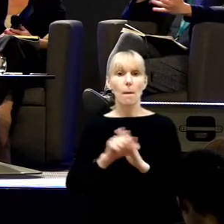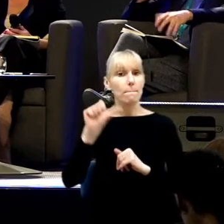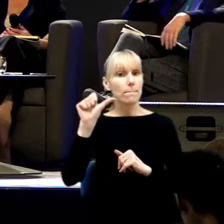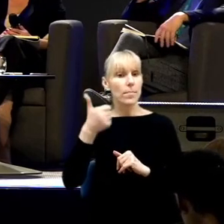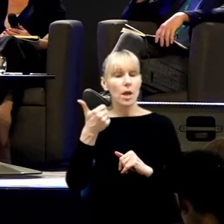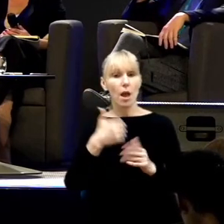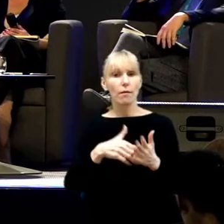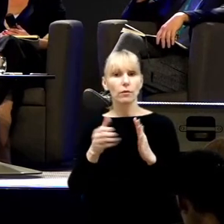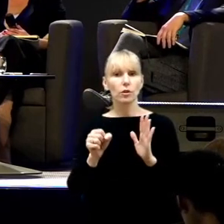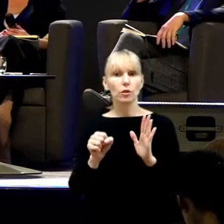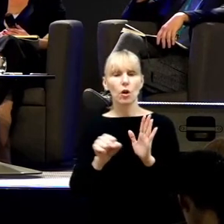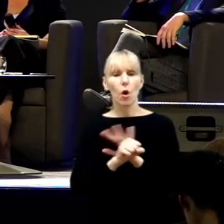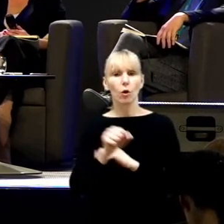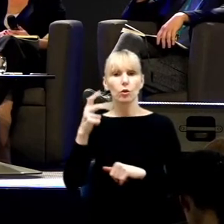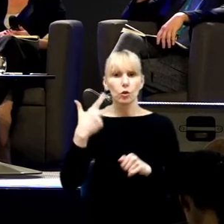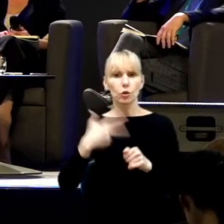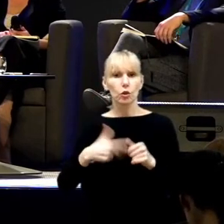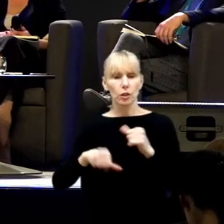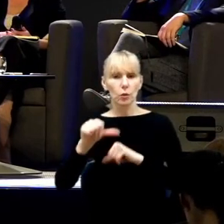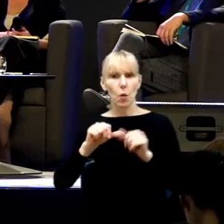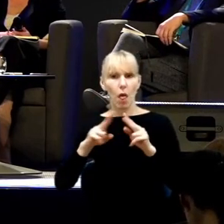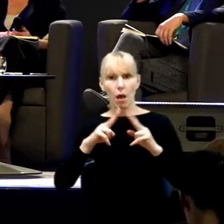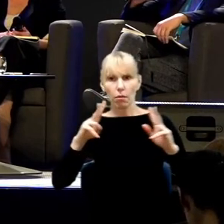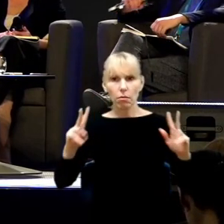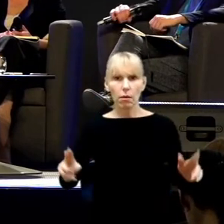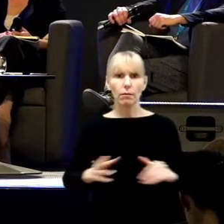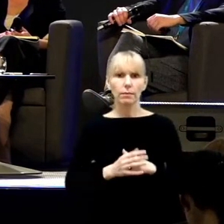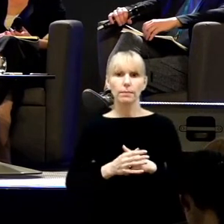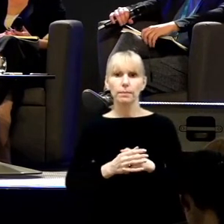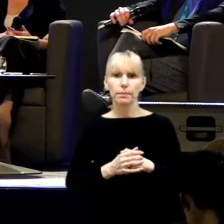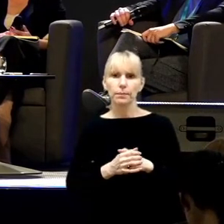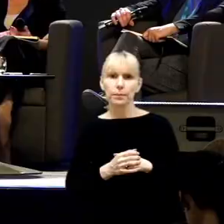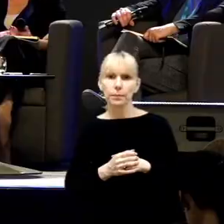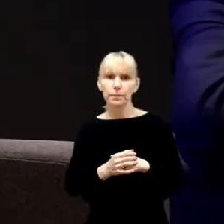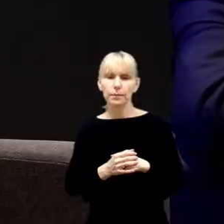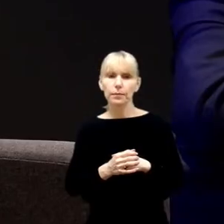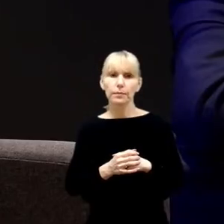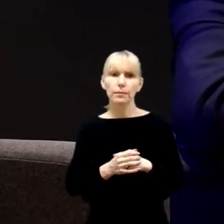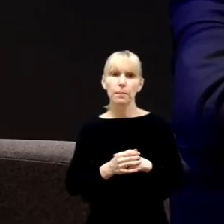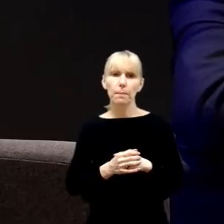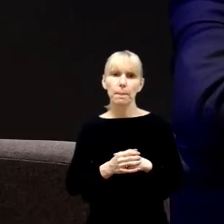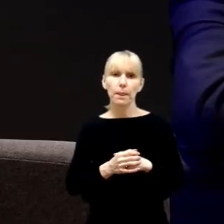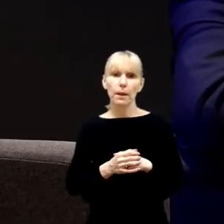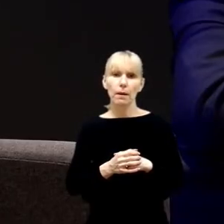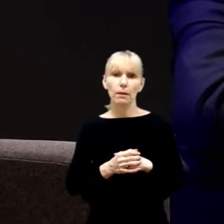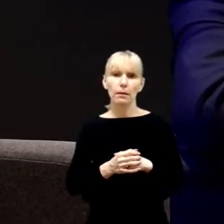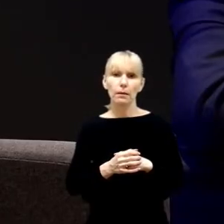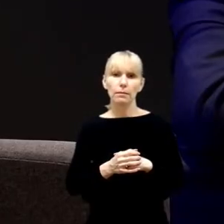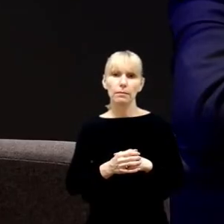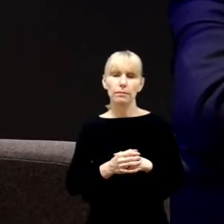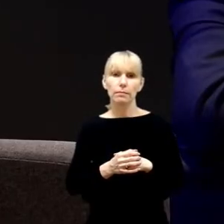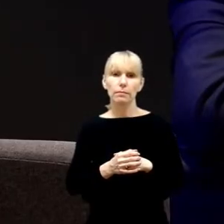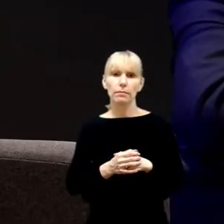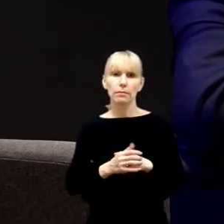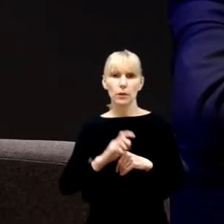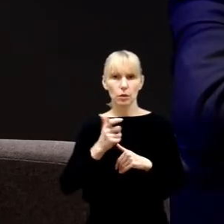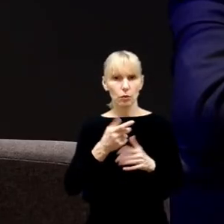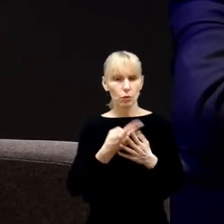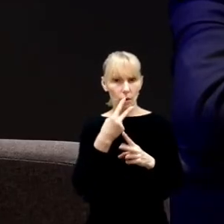bo czasami tak się w niektórych miejscowościach dzieje. Jasne, to znaczy to, co tutaj Państwo widzieliście na pierwszym panelu, czyli te elementy,